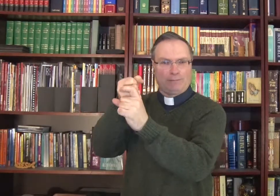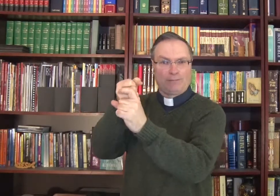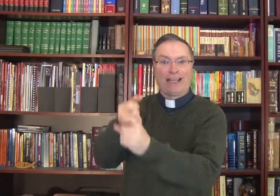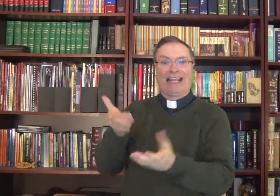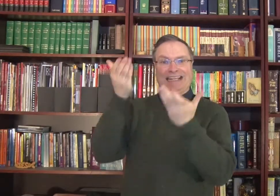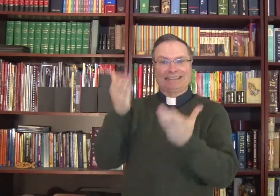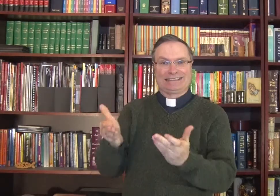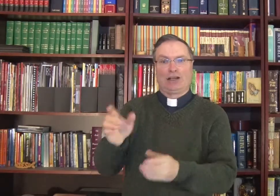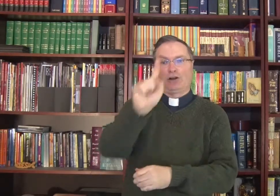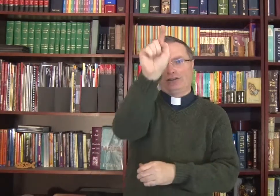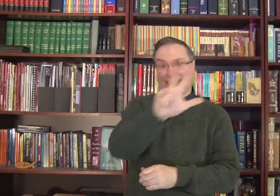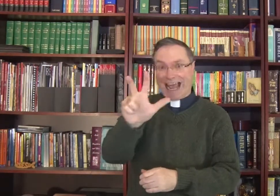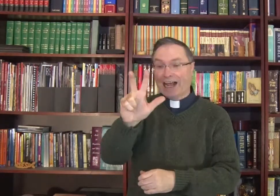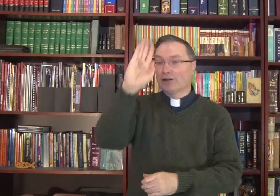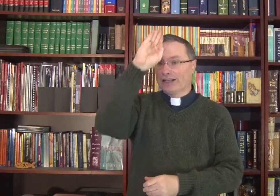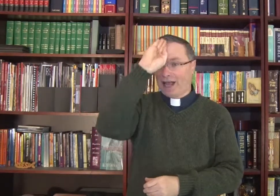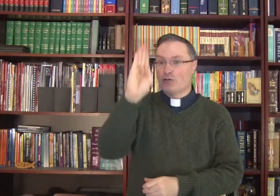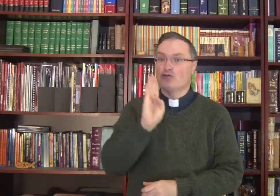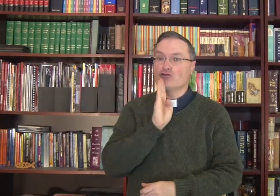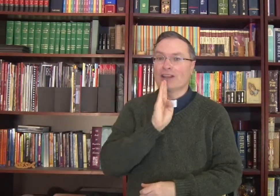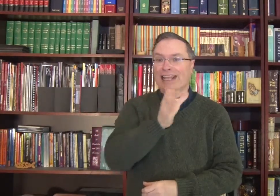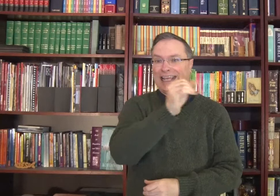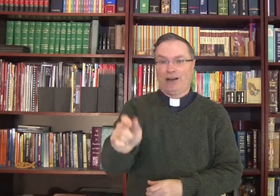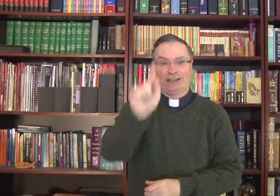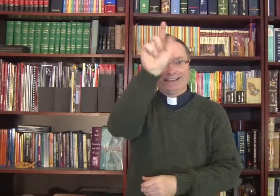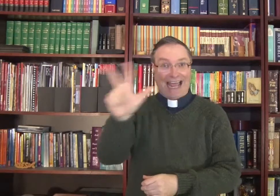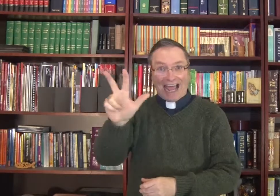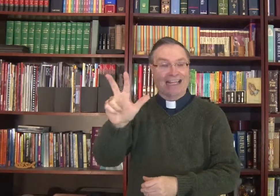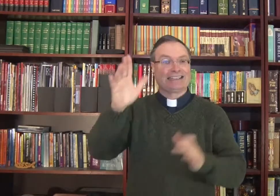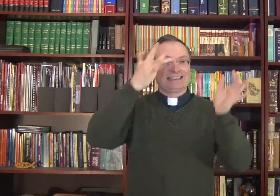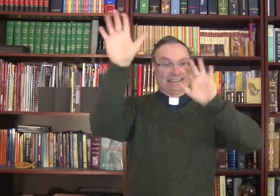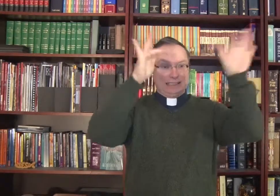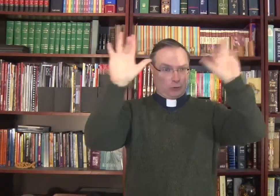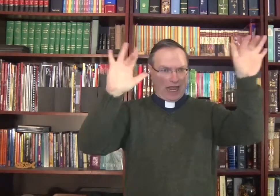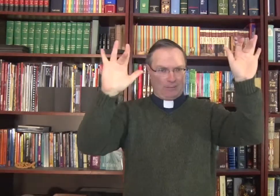ainsi que le tiers de la lune et le tiers des étoiles,